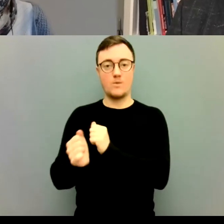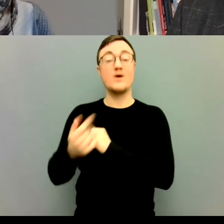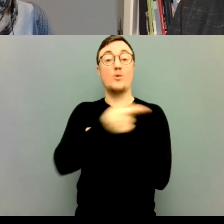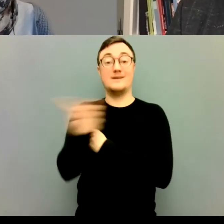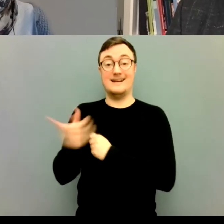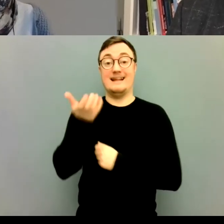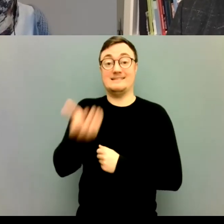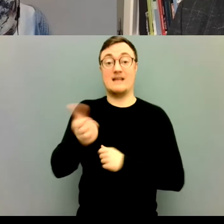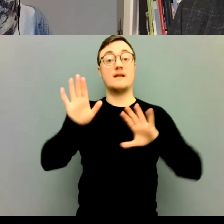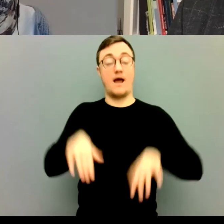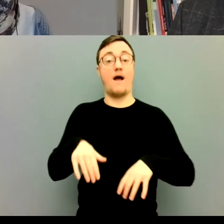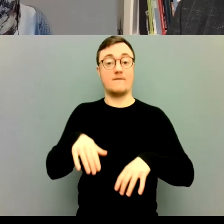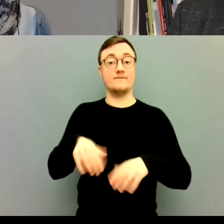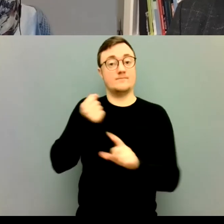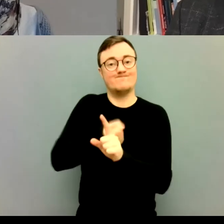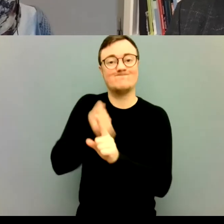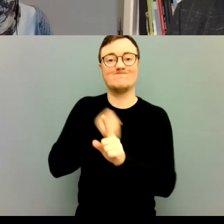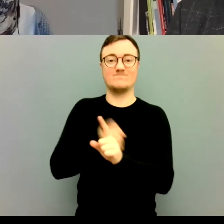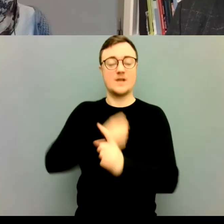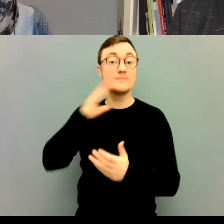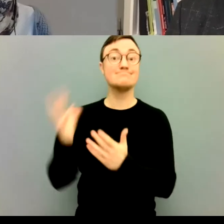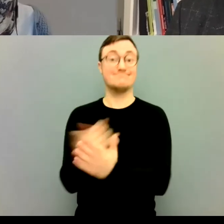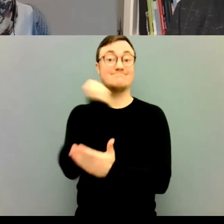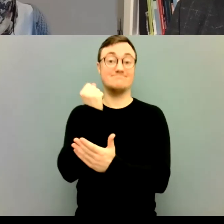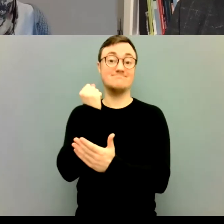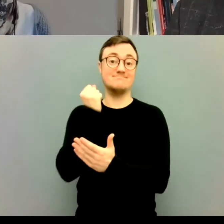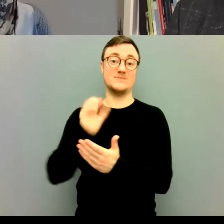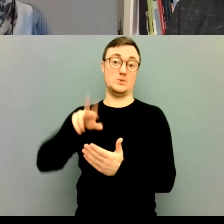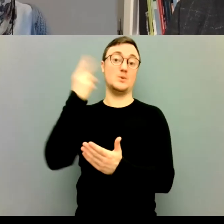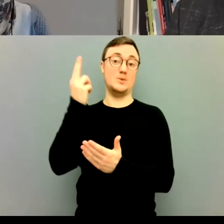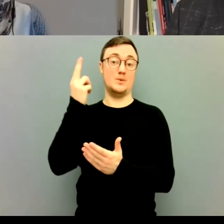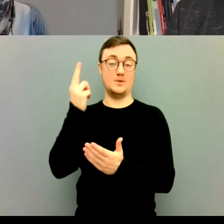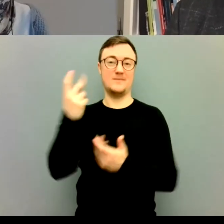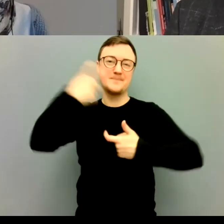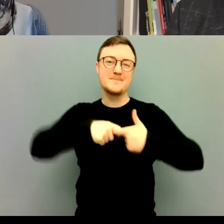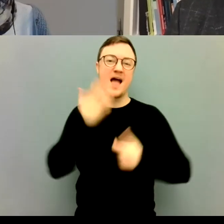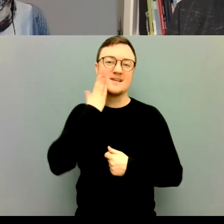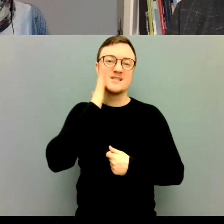som ni i Centerpartiet också var med och drev på och fick igenom inom-